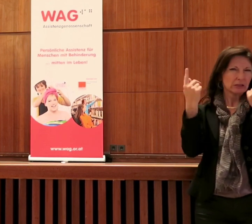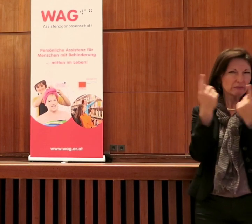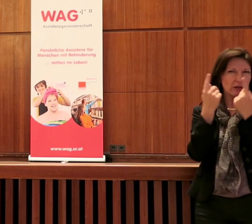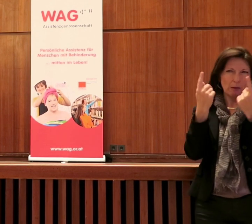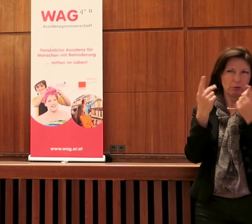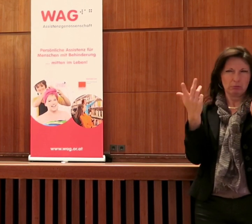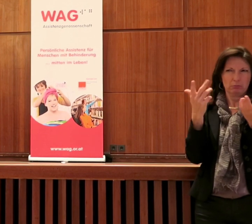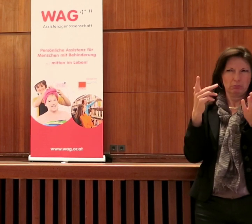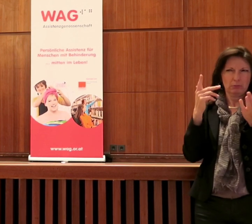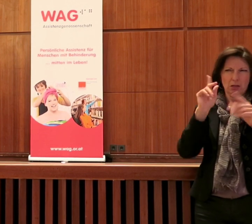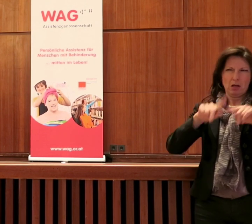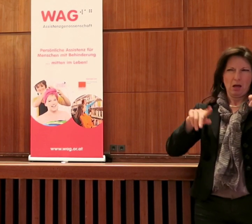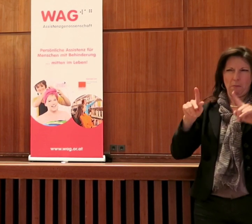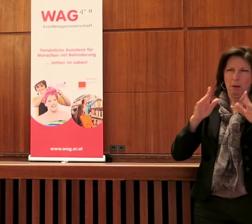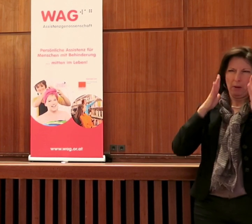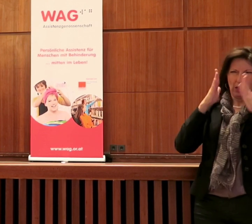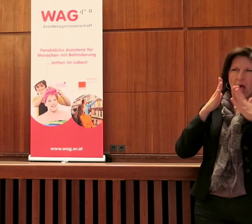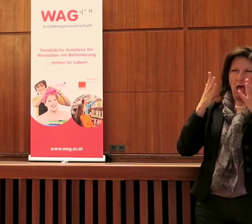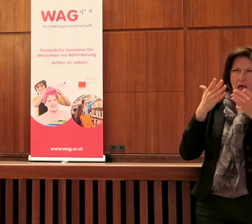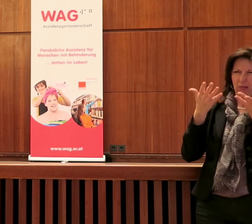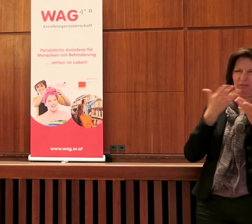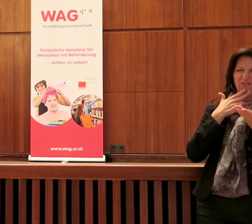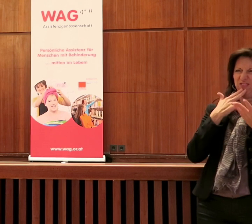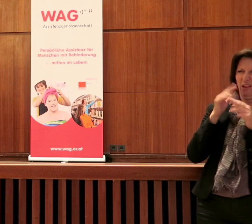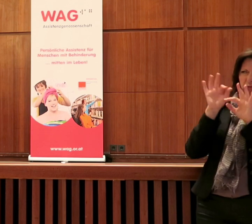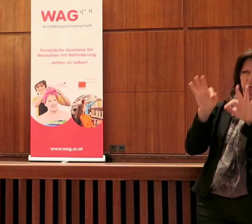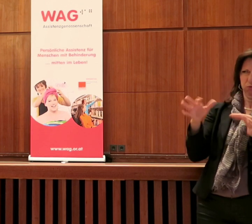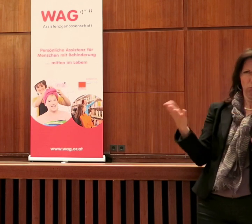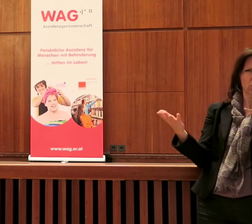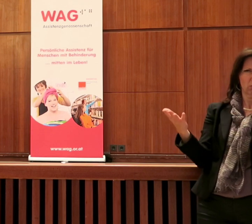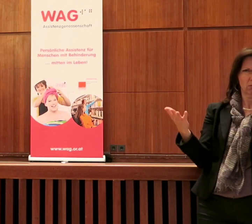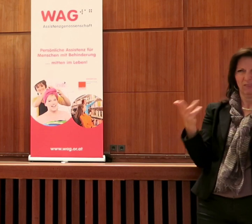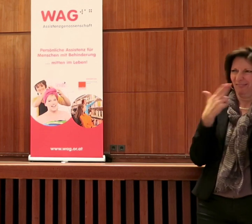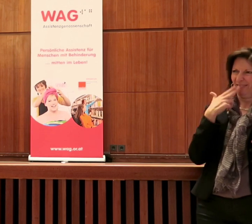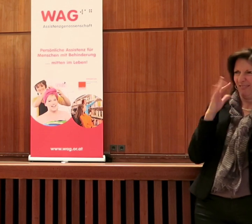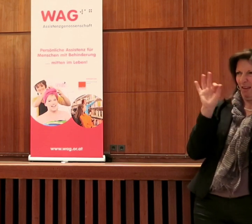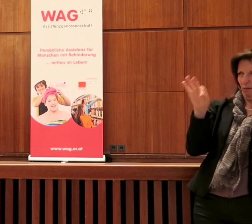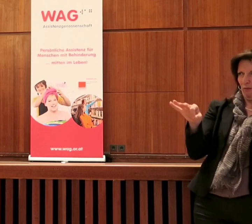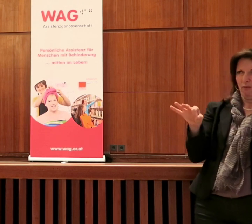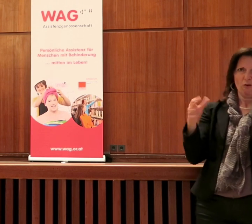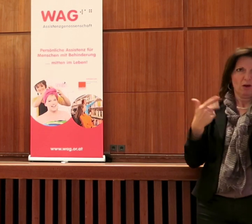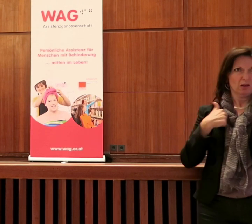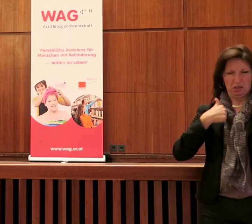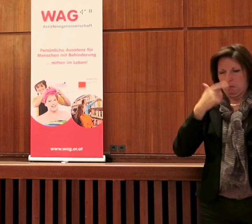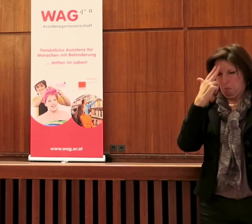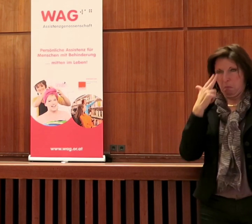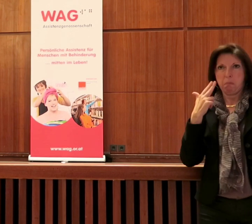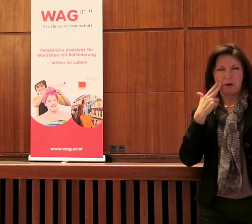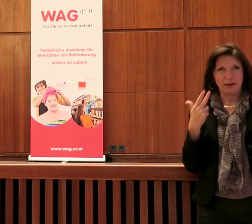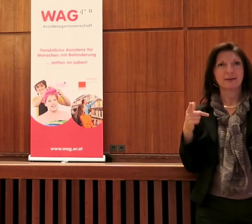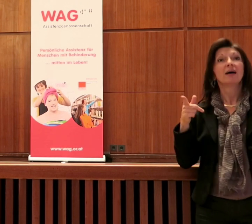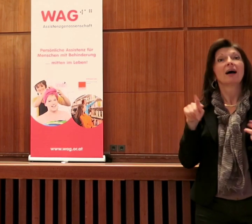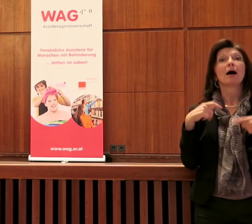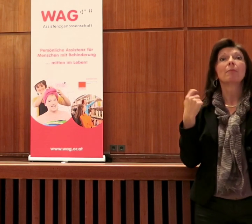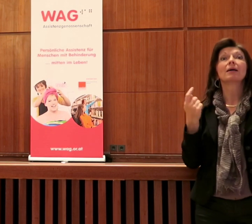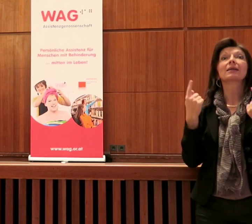für wen da eigentliche geworben wird, wenn man blind ist. Aber es gibt eine Werbung, die fasziniert mich.